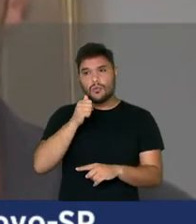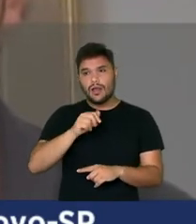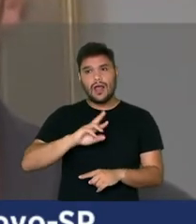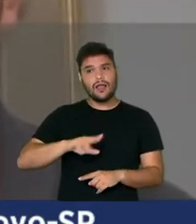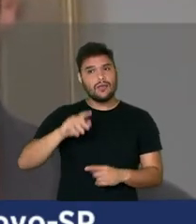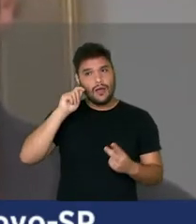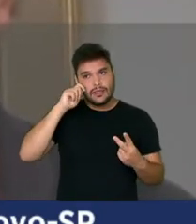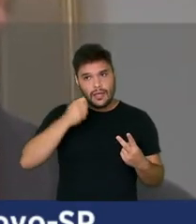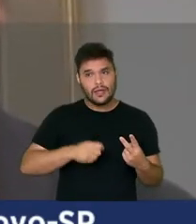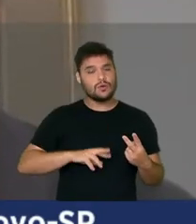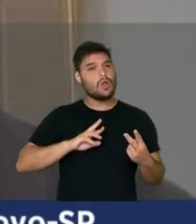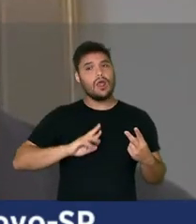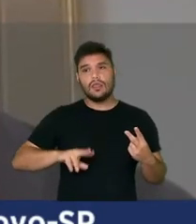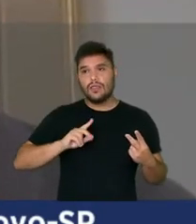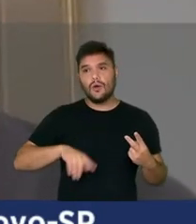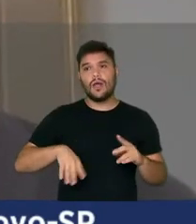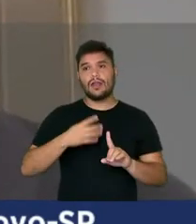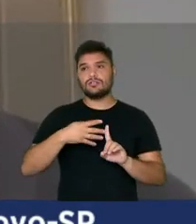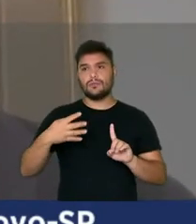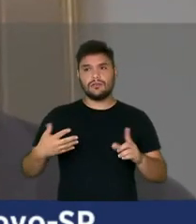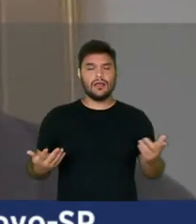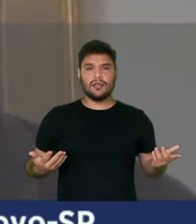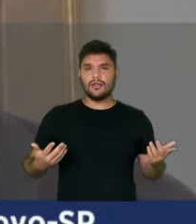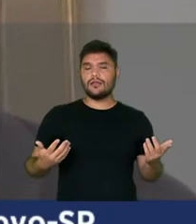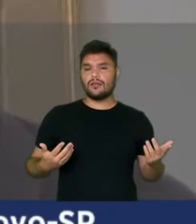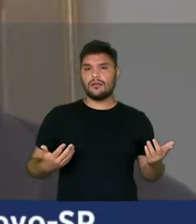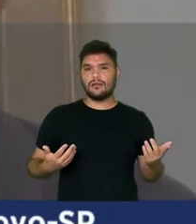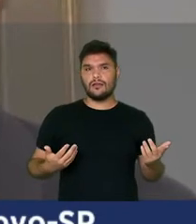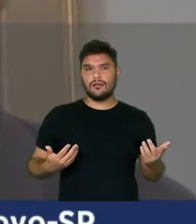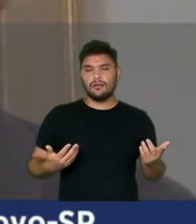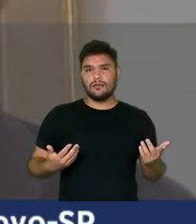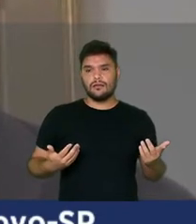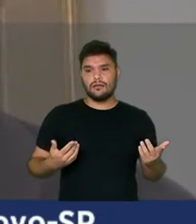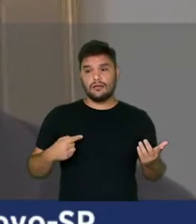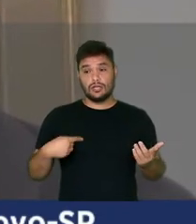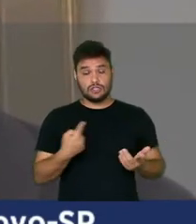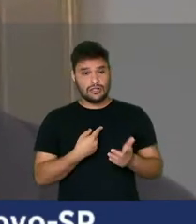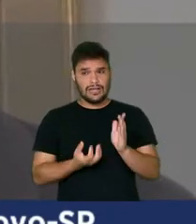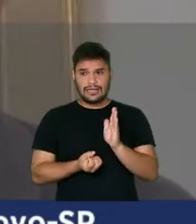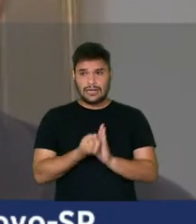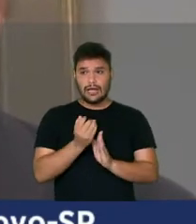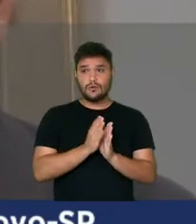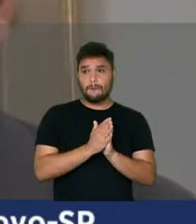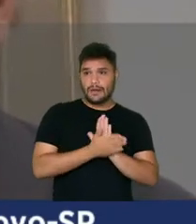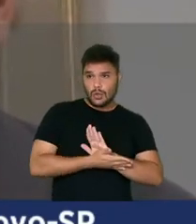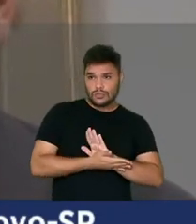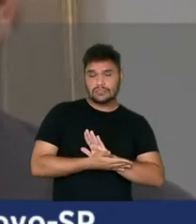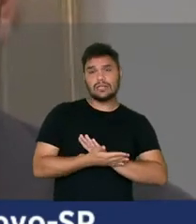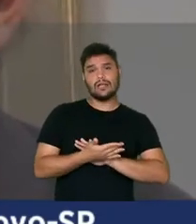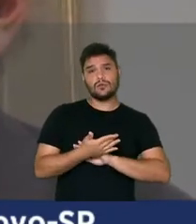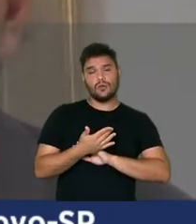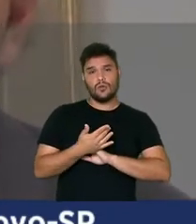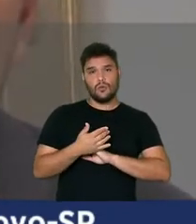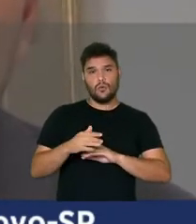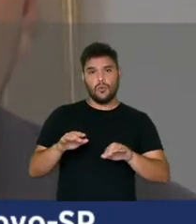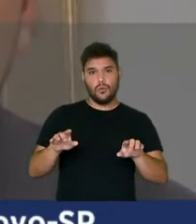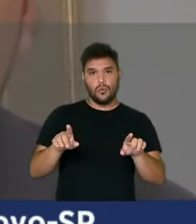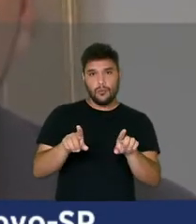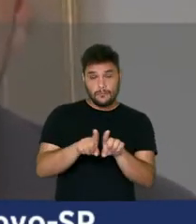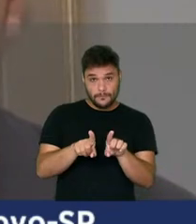CULTURA GAÚCHA, ARTISTAS DO CT G, NÃO VÃO SER ESCOLHIDOS PORQUE SÃO MULHERES, NEGROS, LGBT, NÃO ESTAMOS CRIANDO